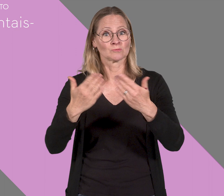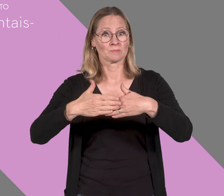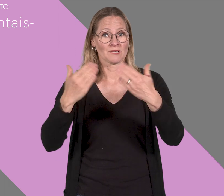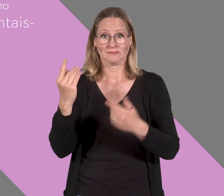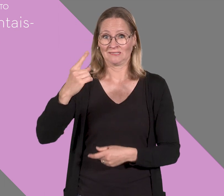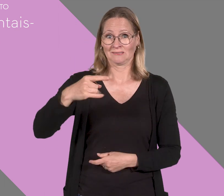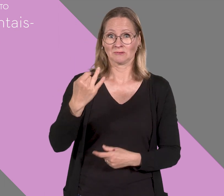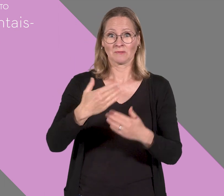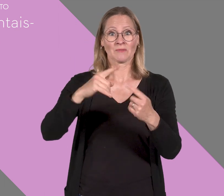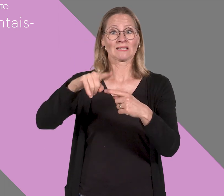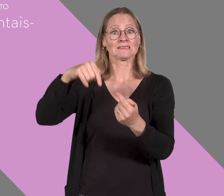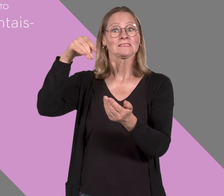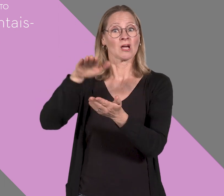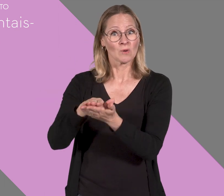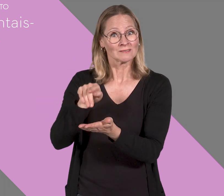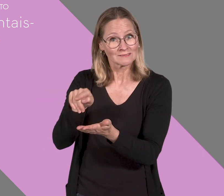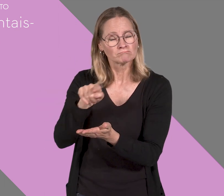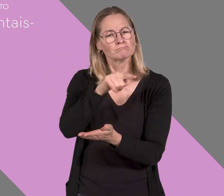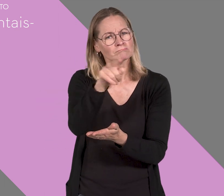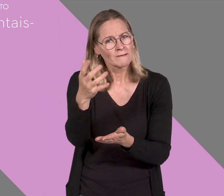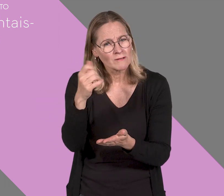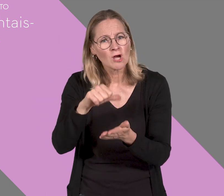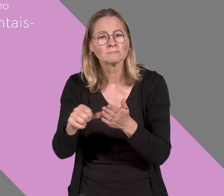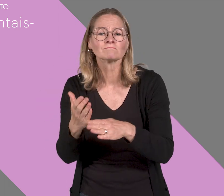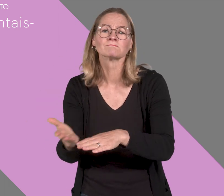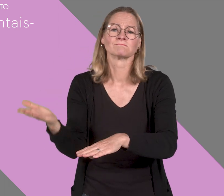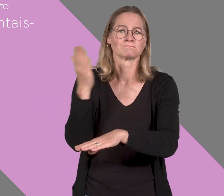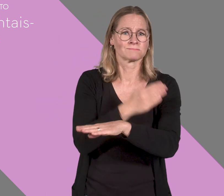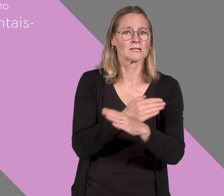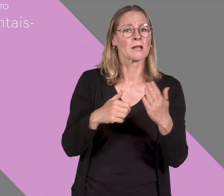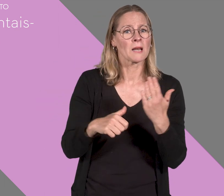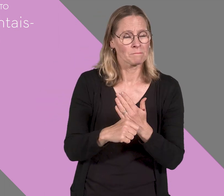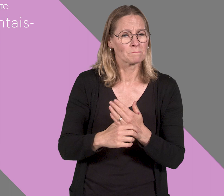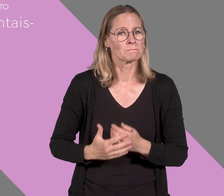kuurojen seniorien kulttuuritapahtuman esityspäivään 17.6.2023.